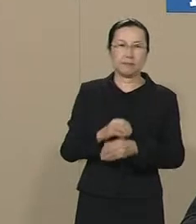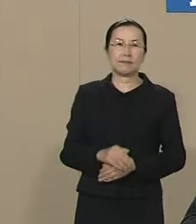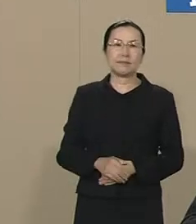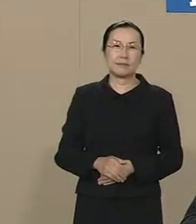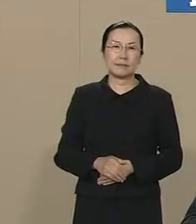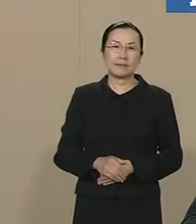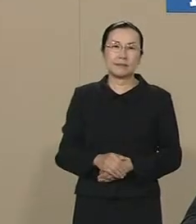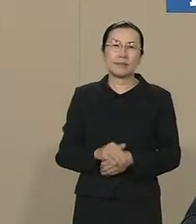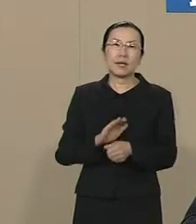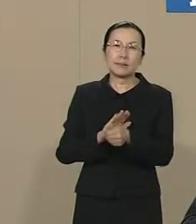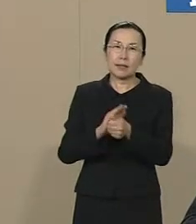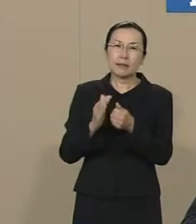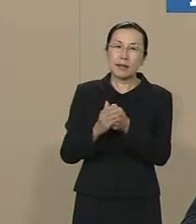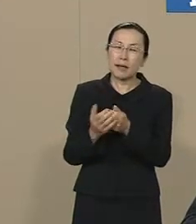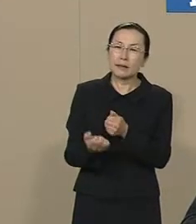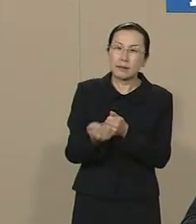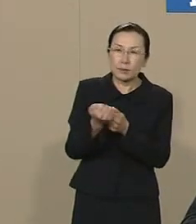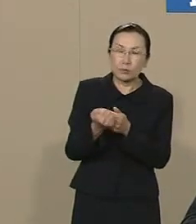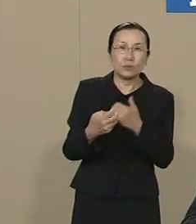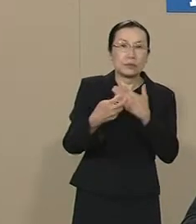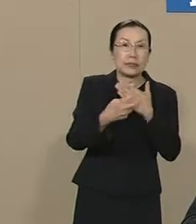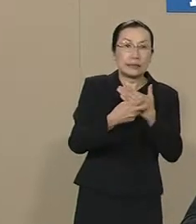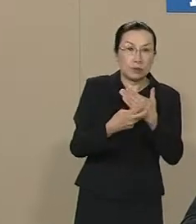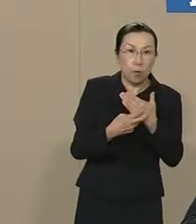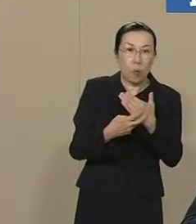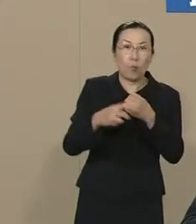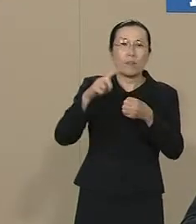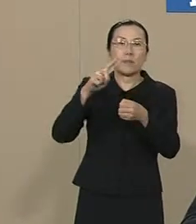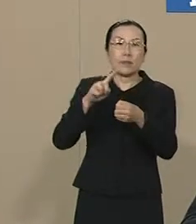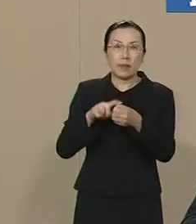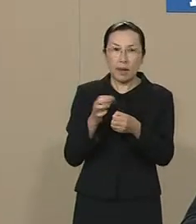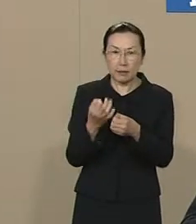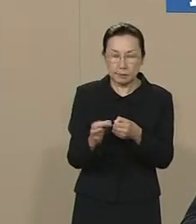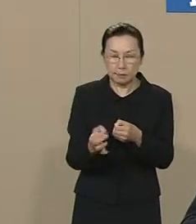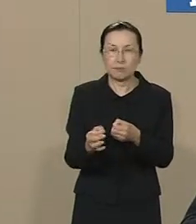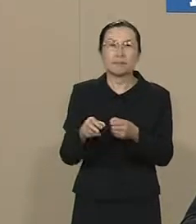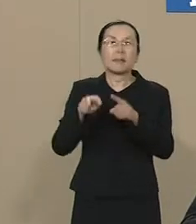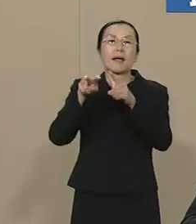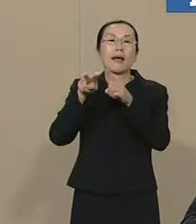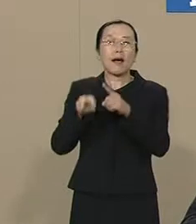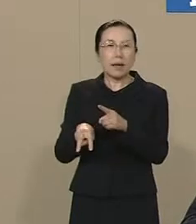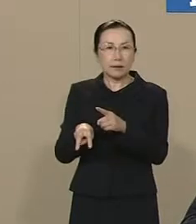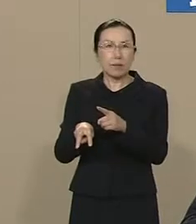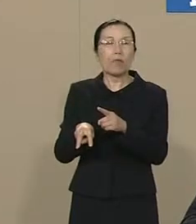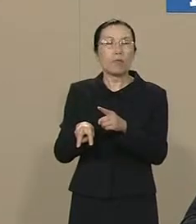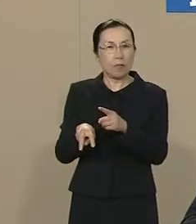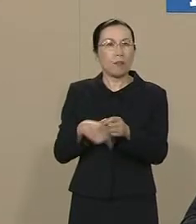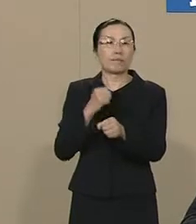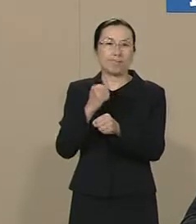支え合い､信頼できる医療､ 年金､介護をつくる｡